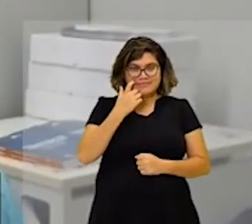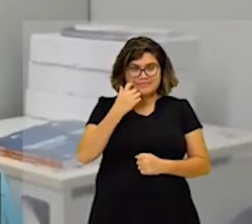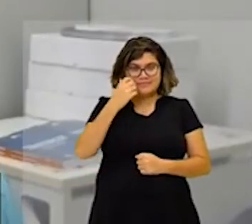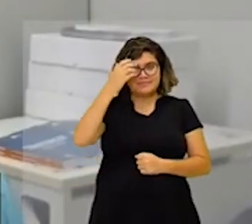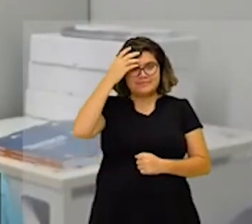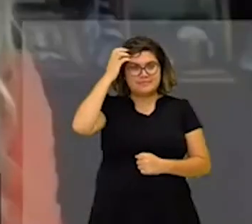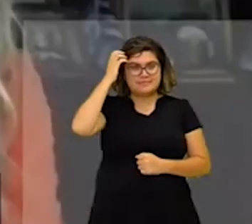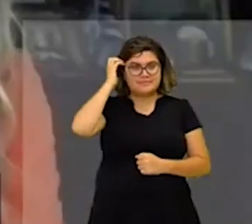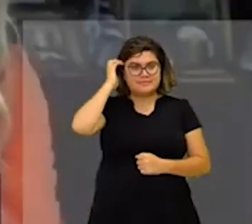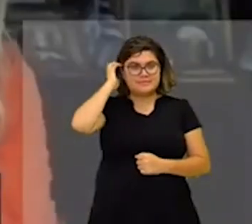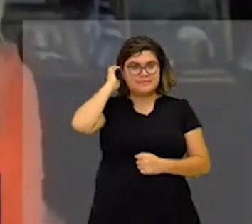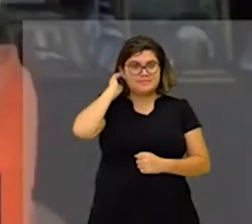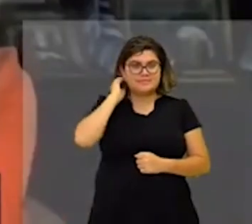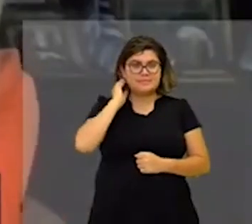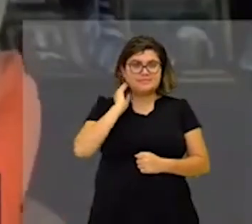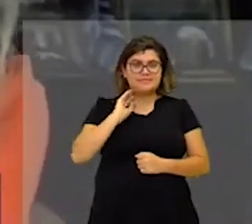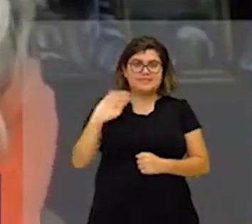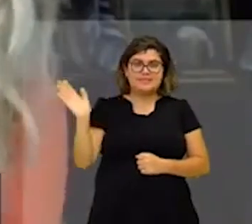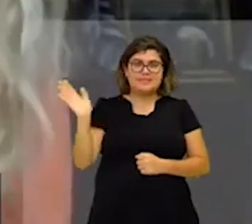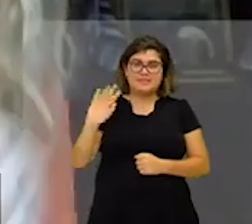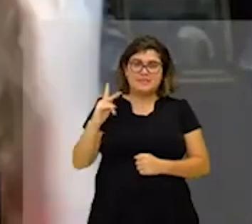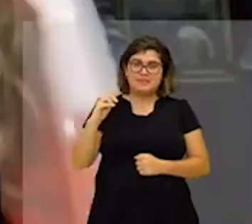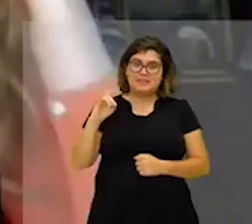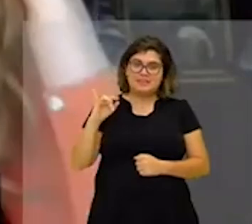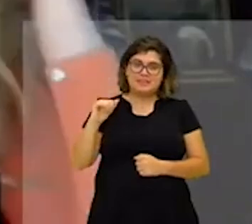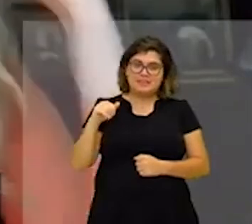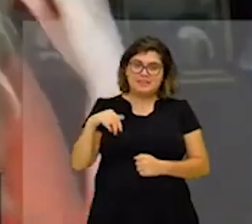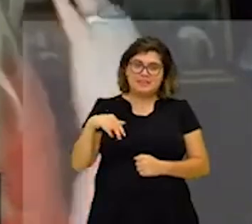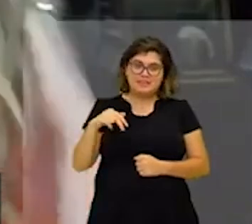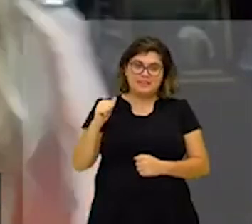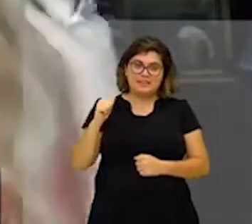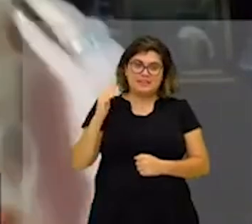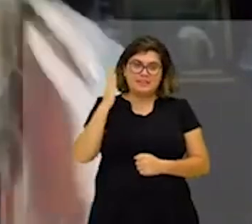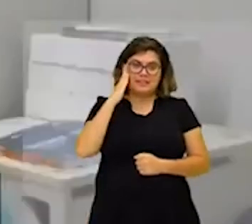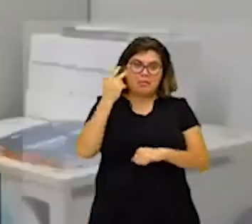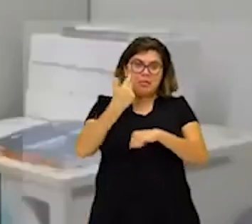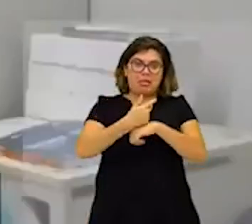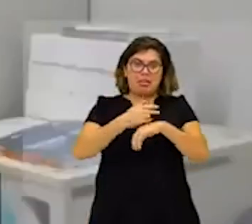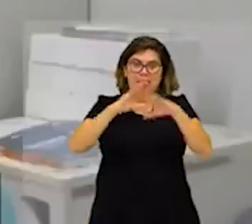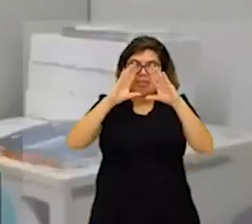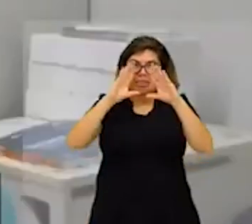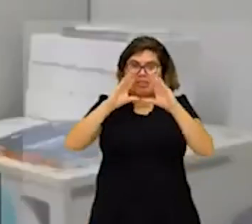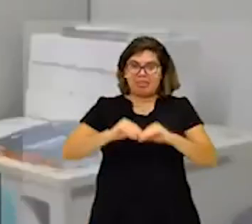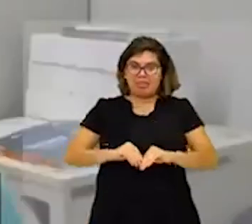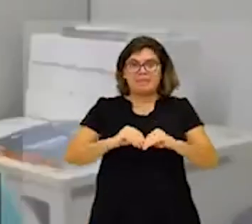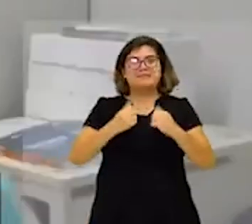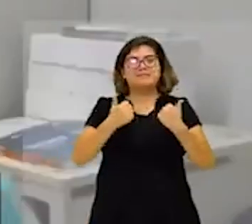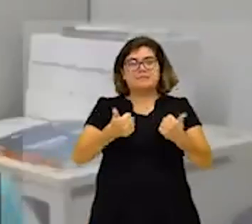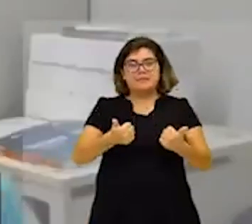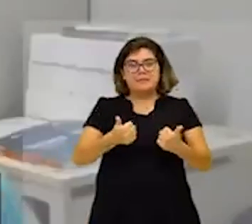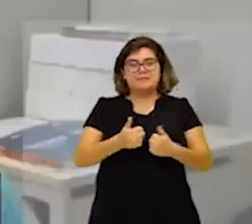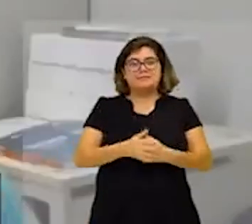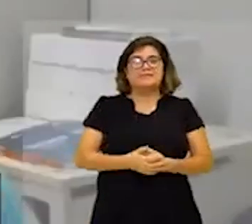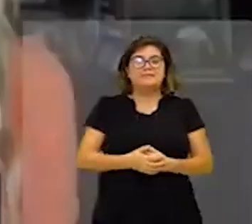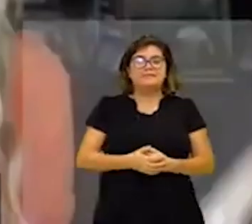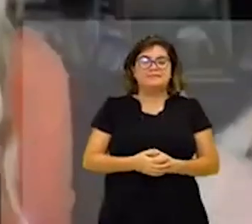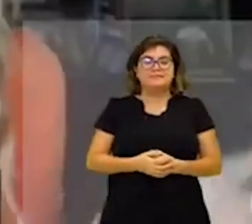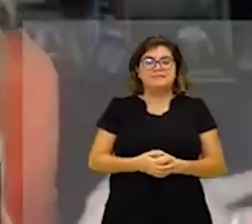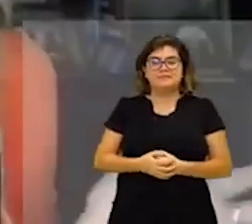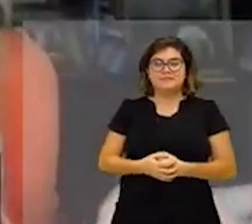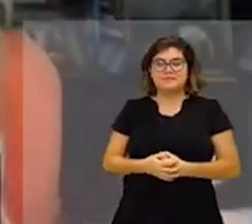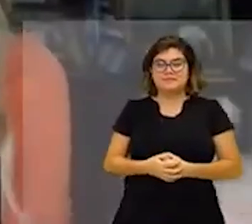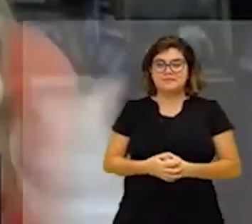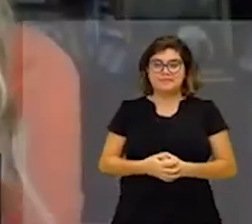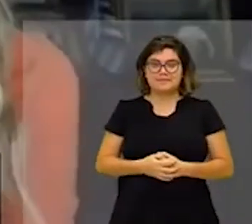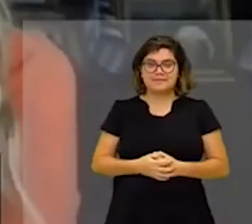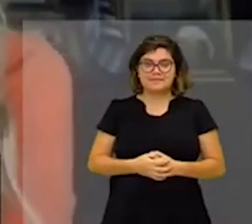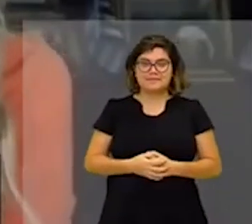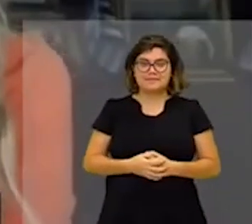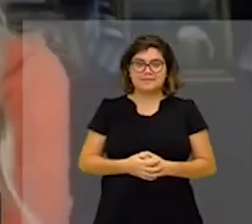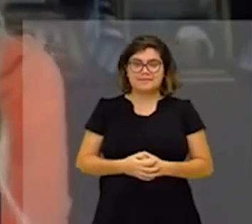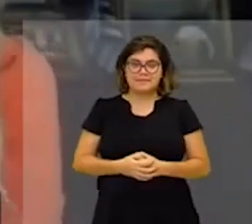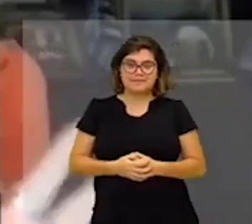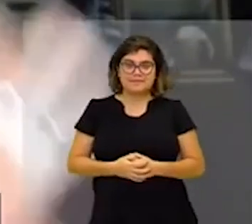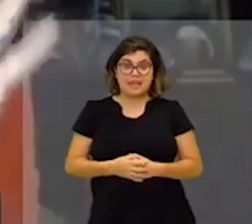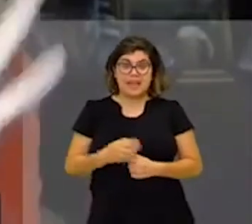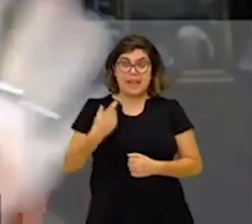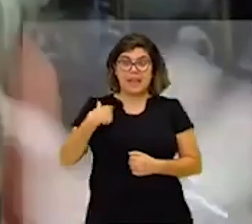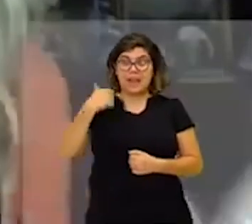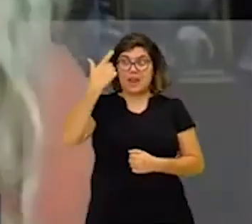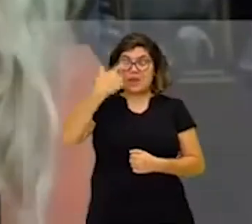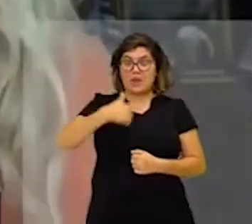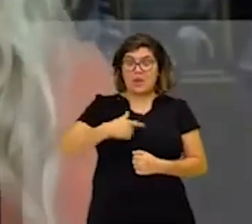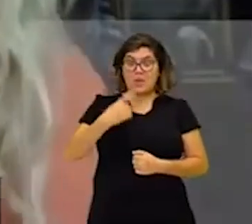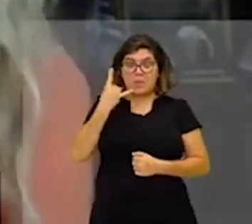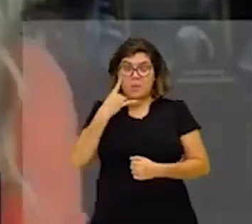ei ei Polyana sabe que a câmera desligada bem Tudo bom fica pessoa para ser a última fiquei na cama